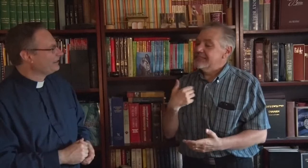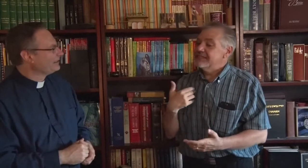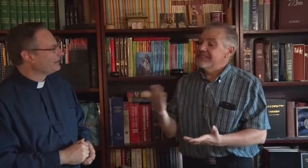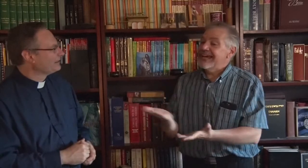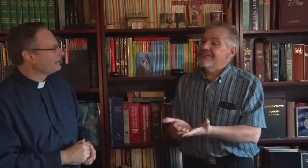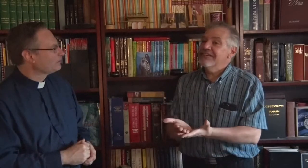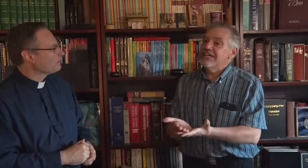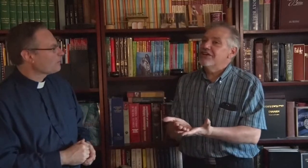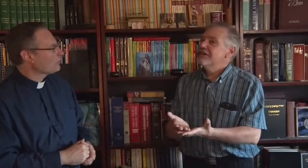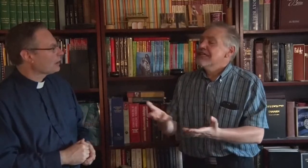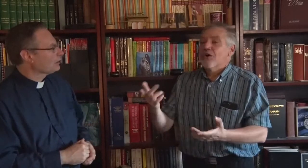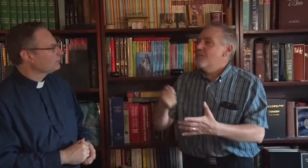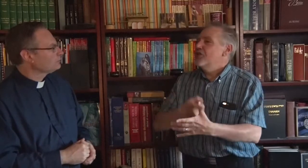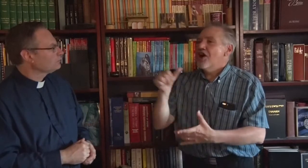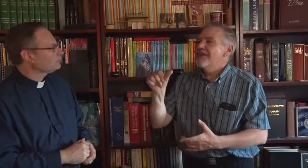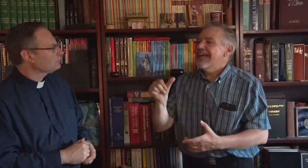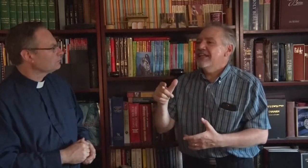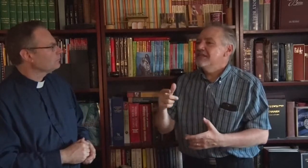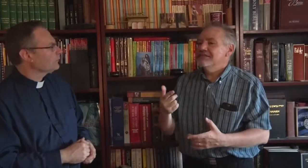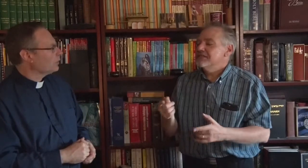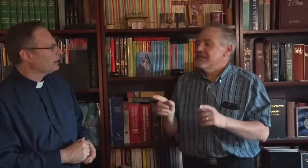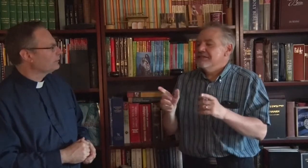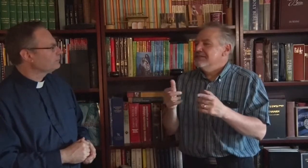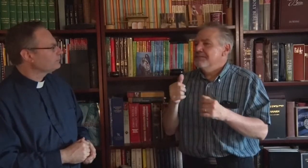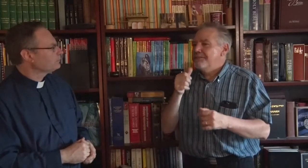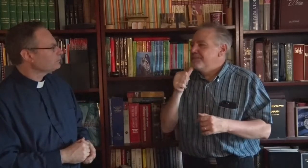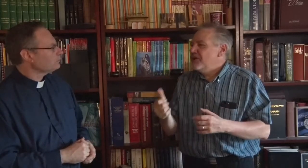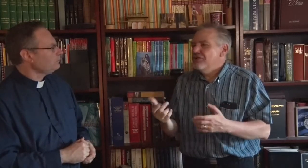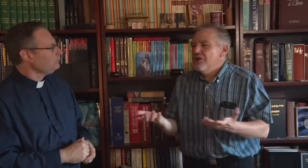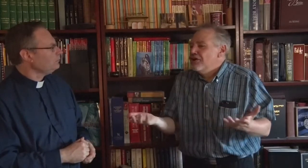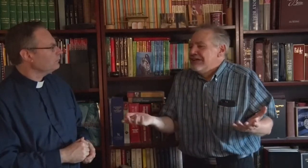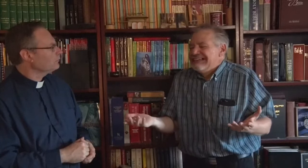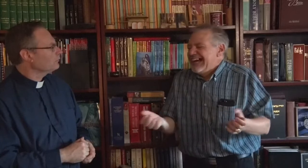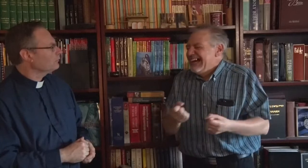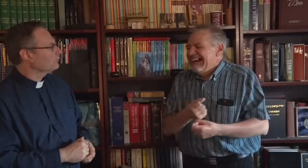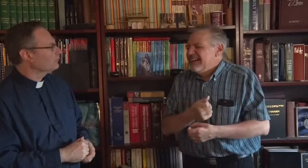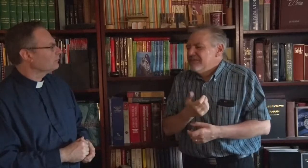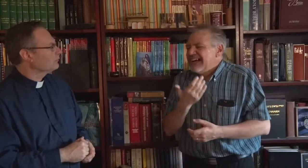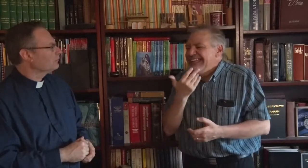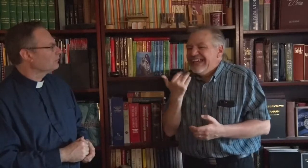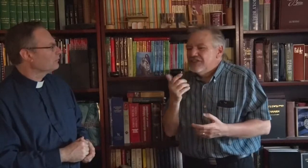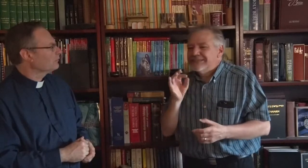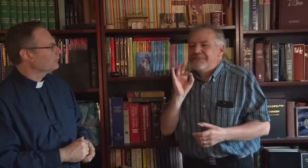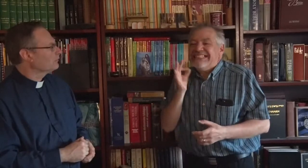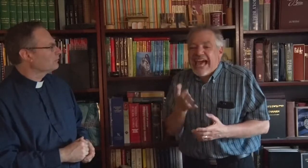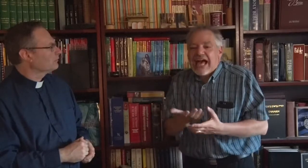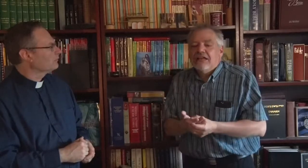Ce qui était arrivé le mois d’Avril… pas de… rien de spécial…